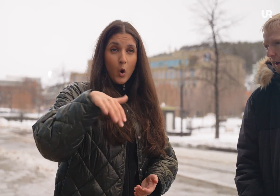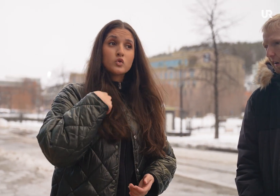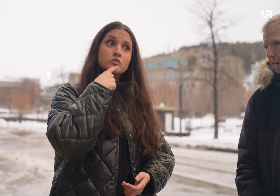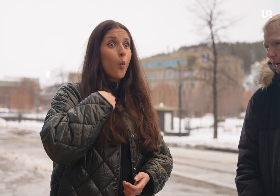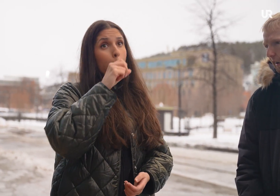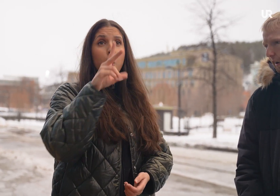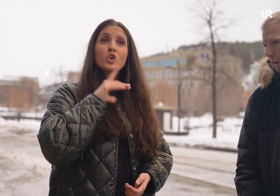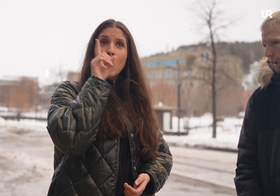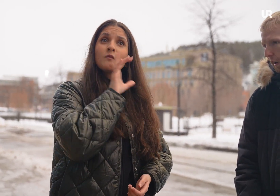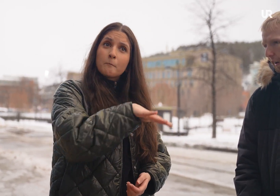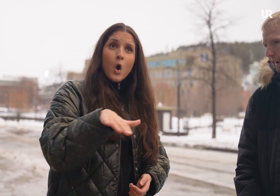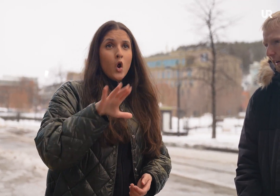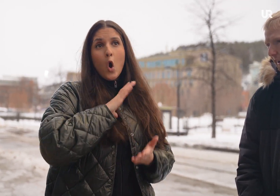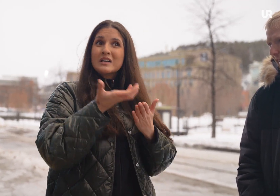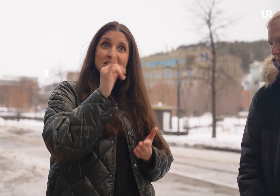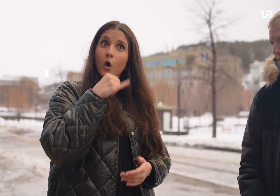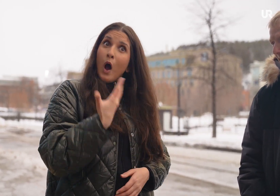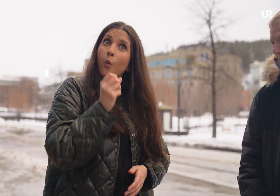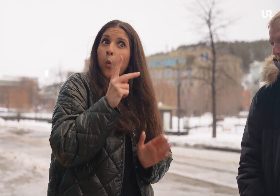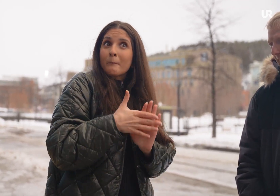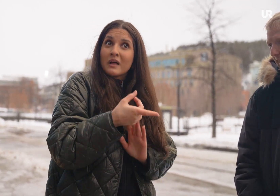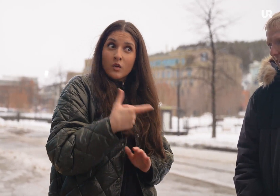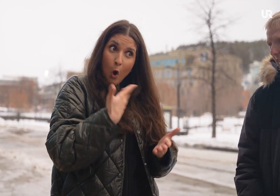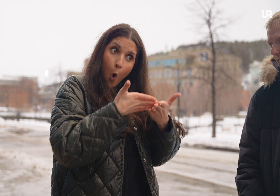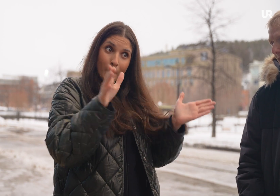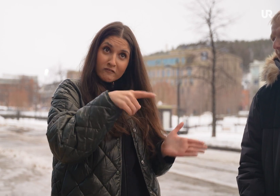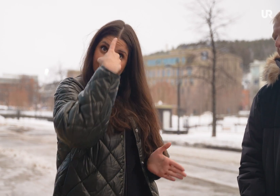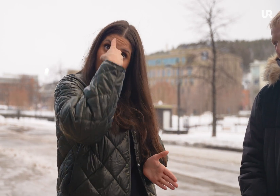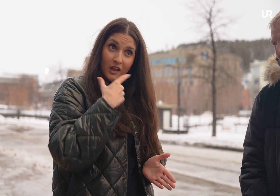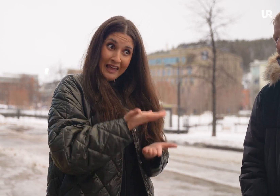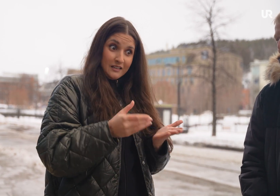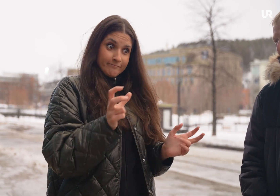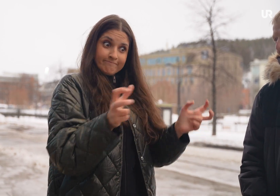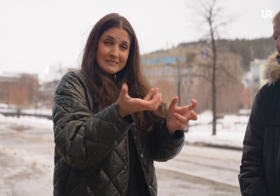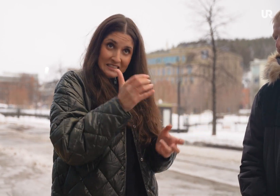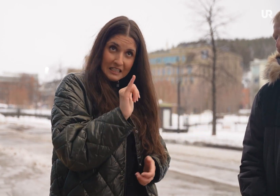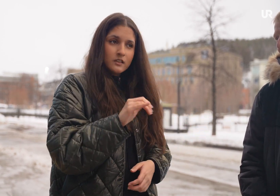och jag uttryckte att jag inte var helt säker på om jag ville operera in CI på barnet om det skulle vara dövt.